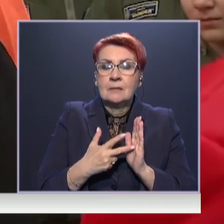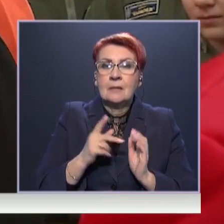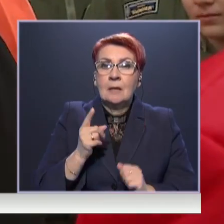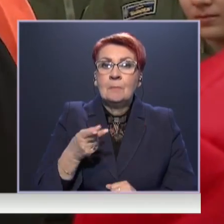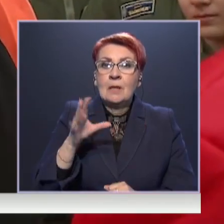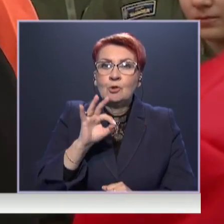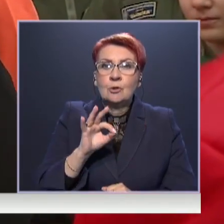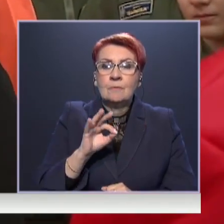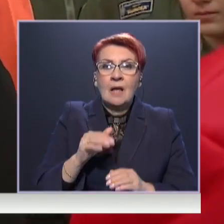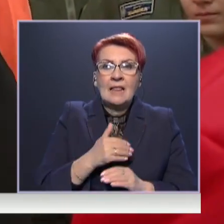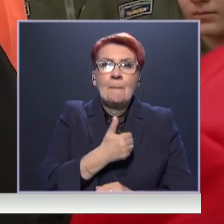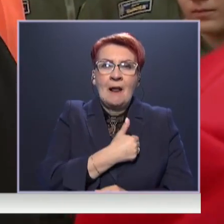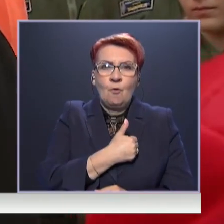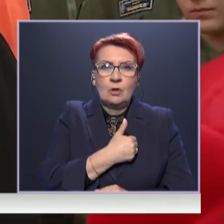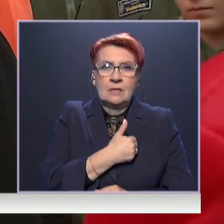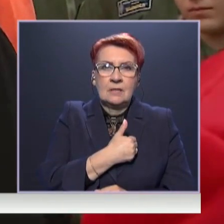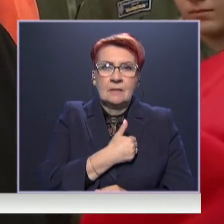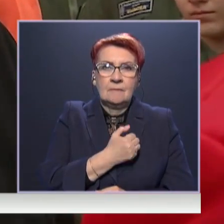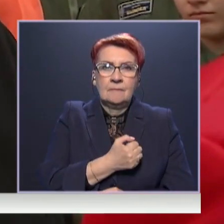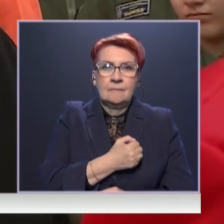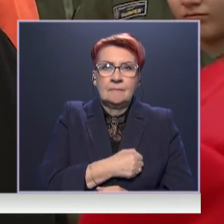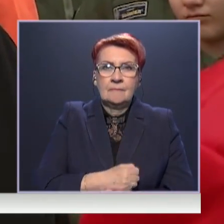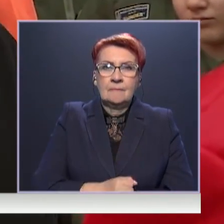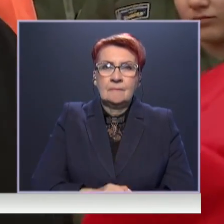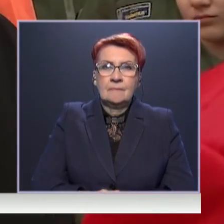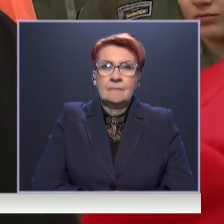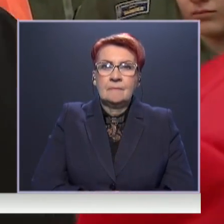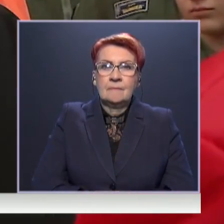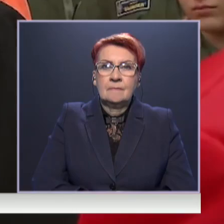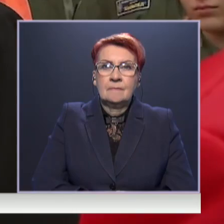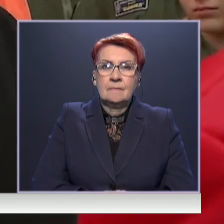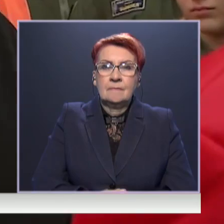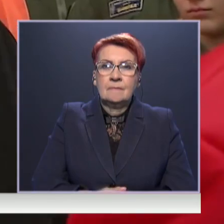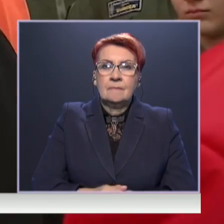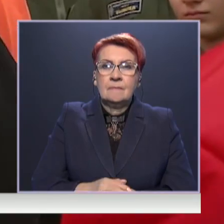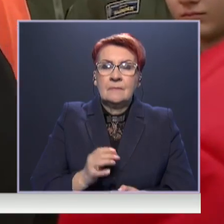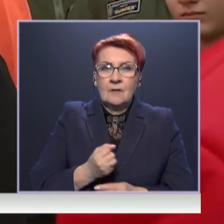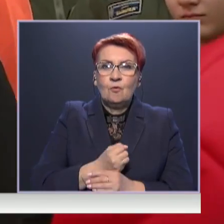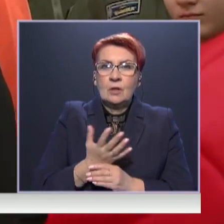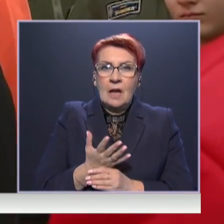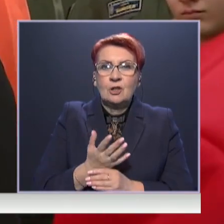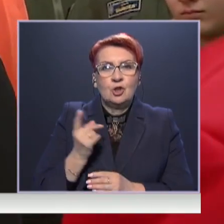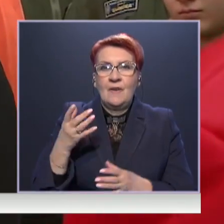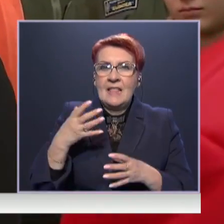Добровольцы количество Добровольцев оно не сокращается но так